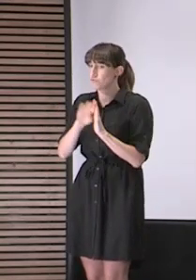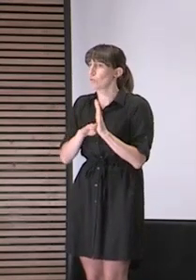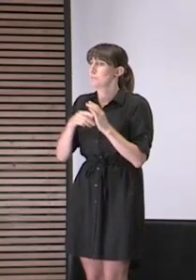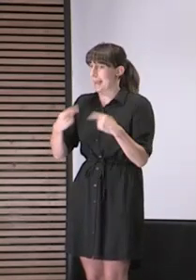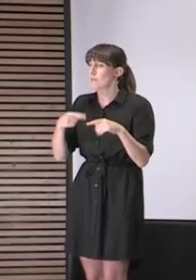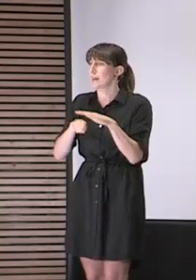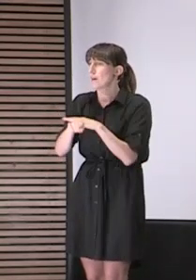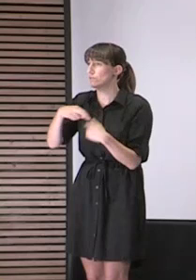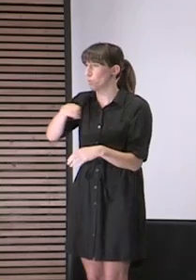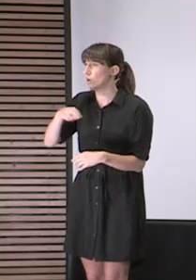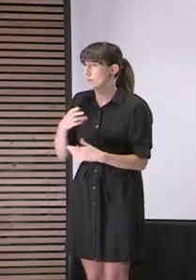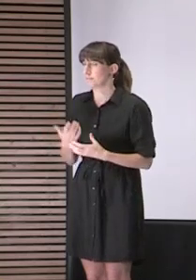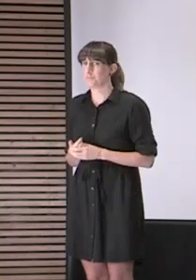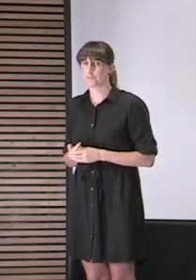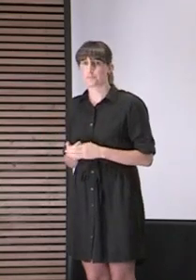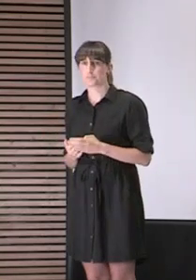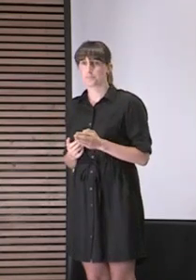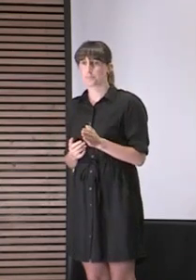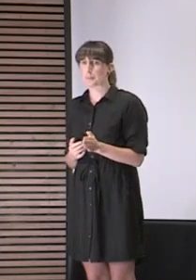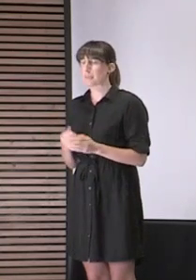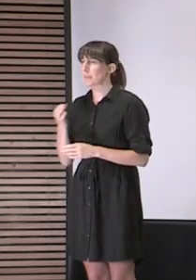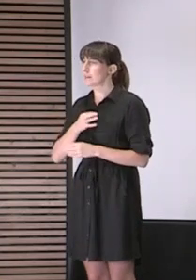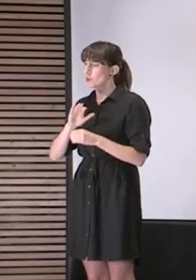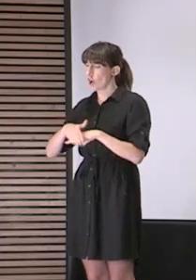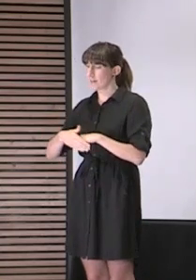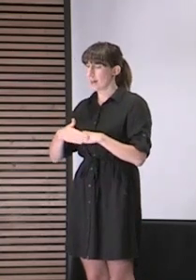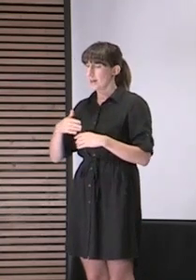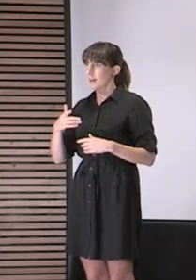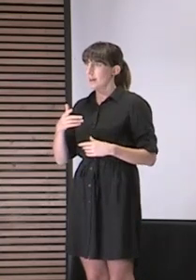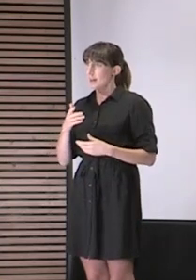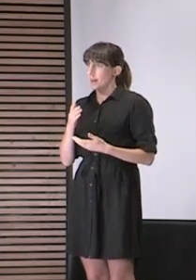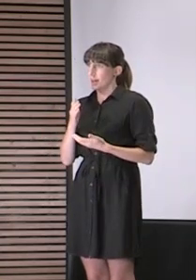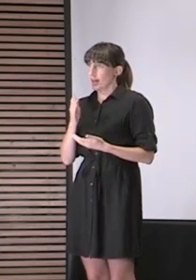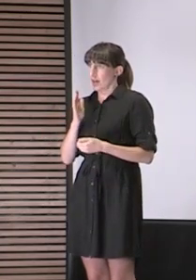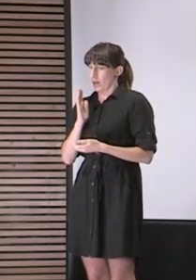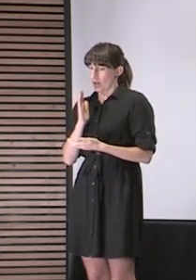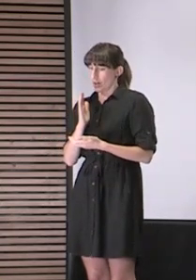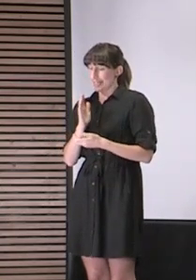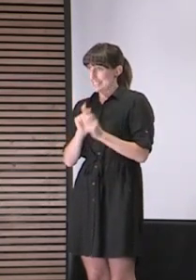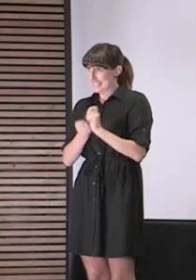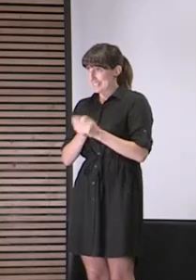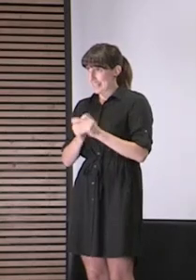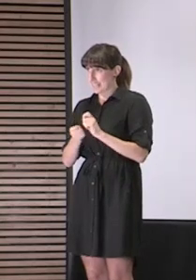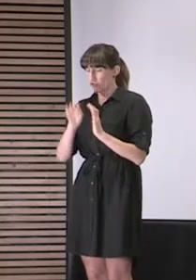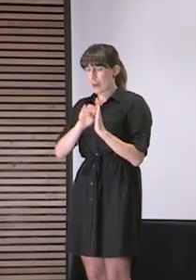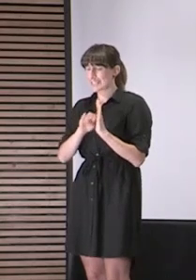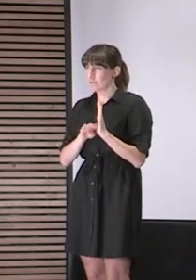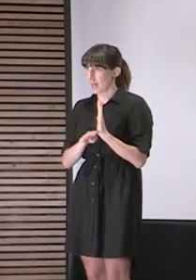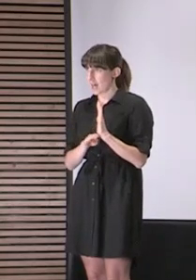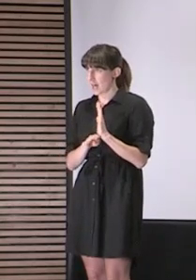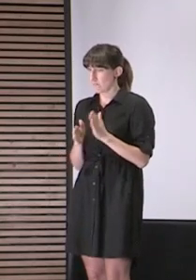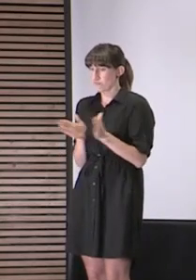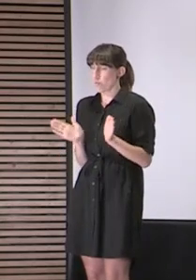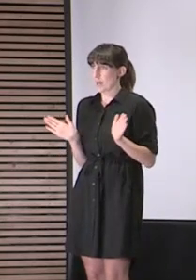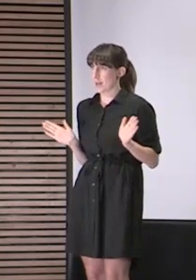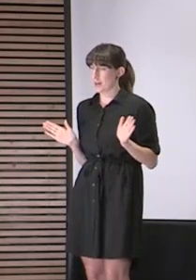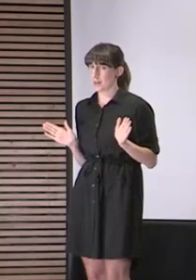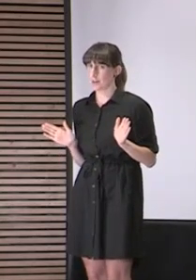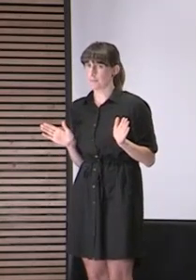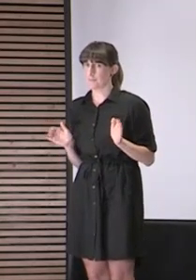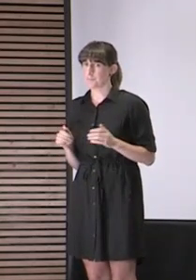Nosotros también. Mientras la